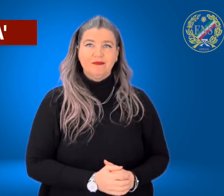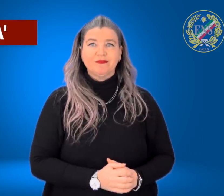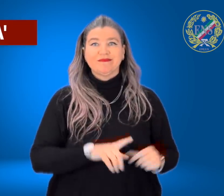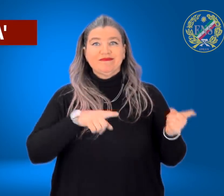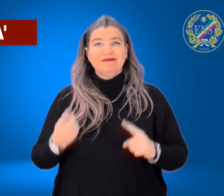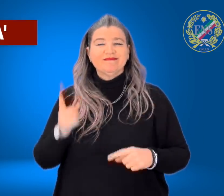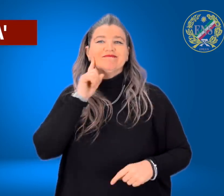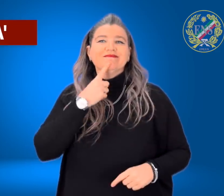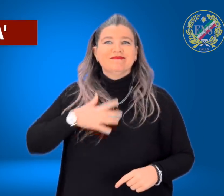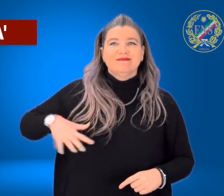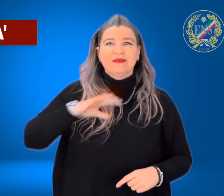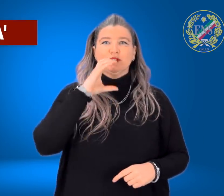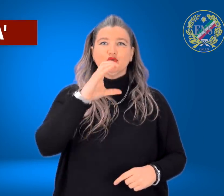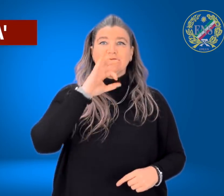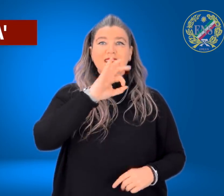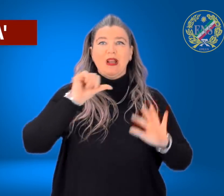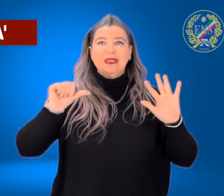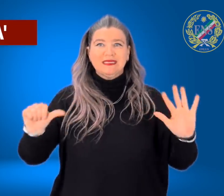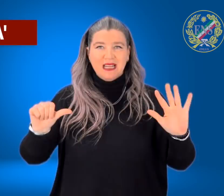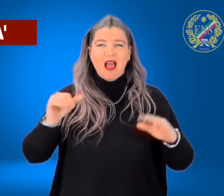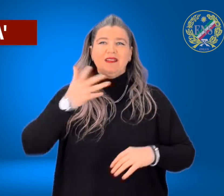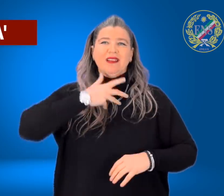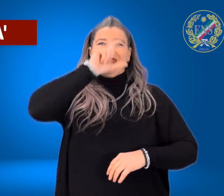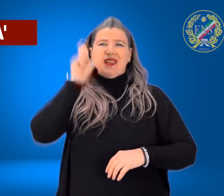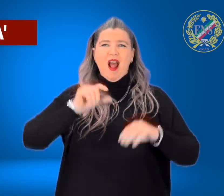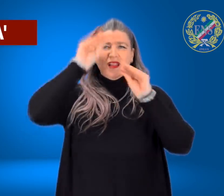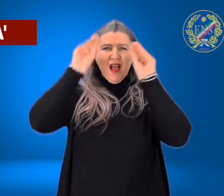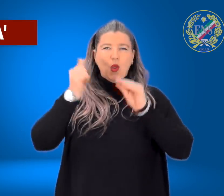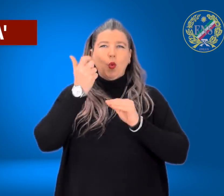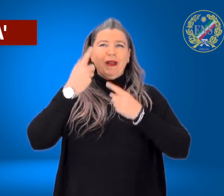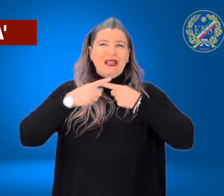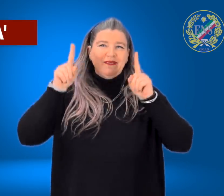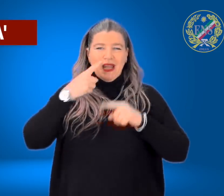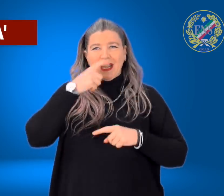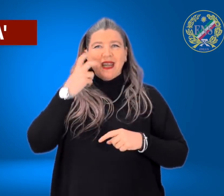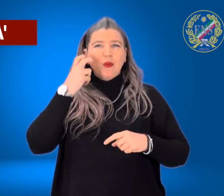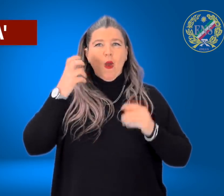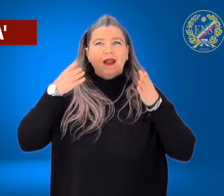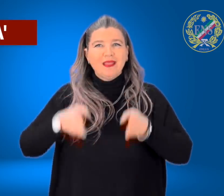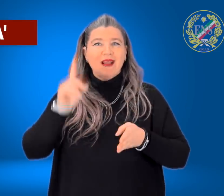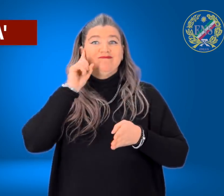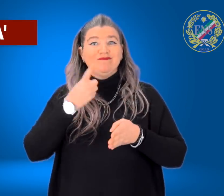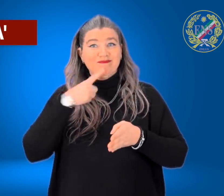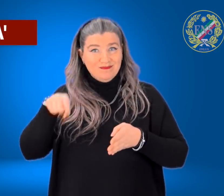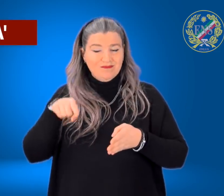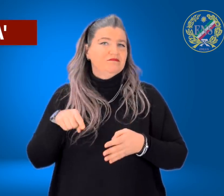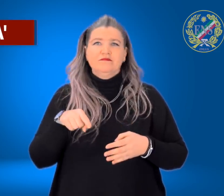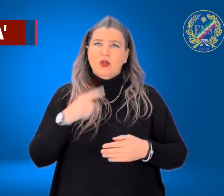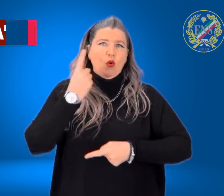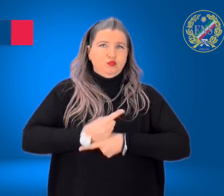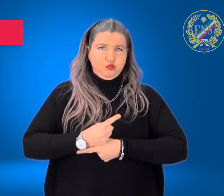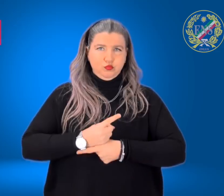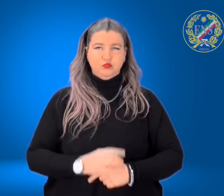Per le persone sorde si usa sempre lo stesso codice C06 per l'esenzione del ticket